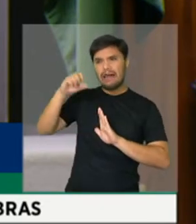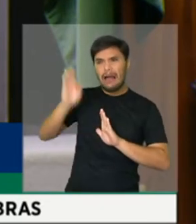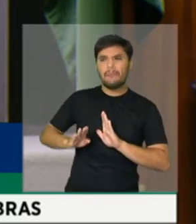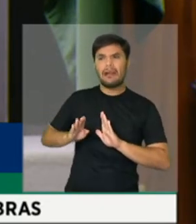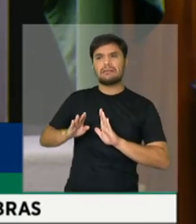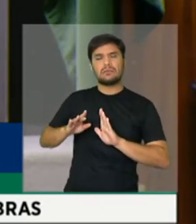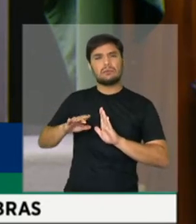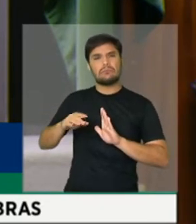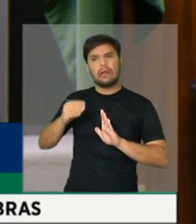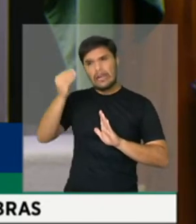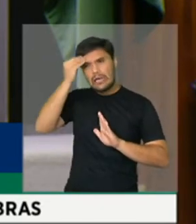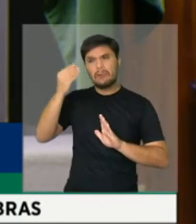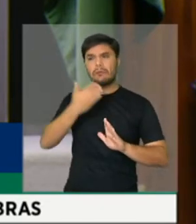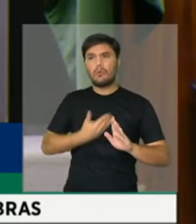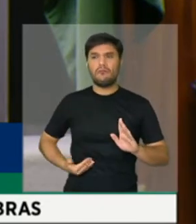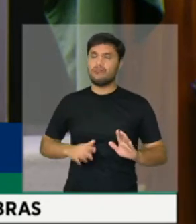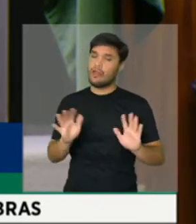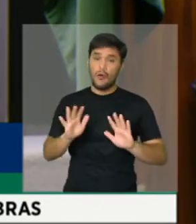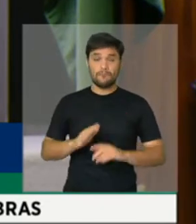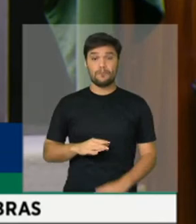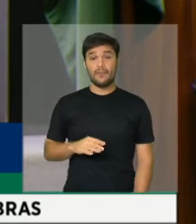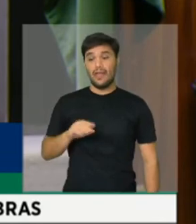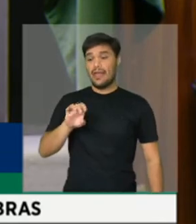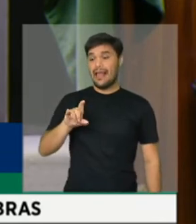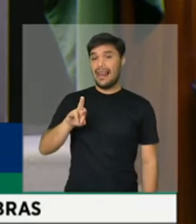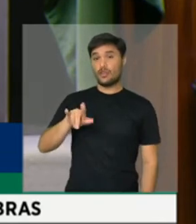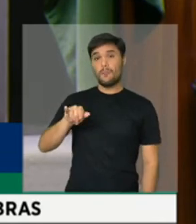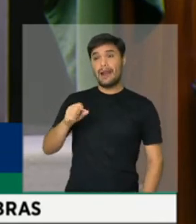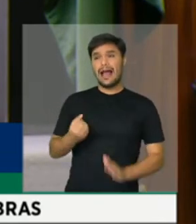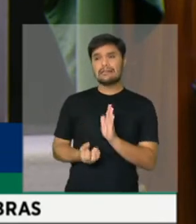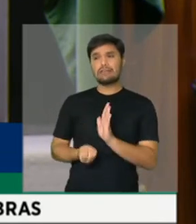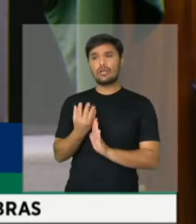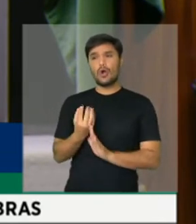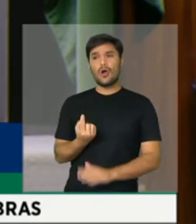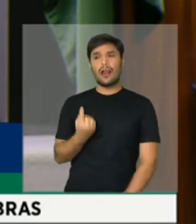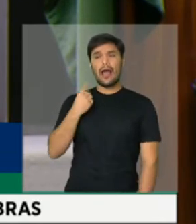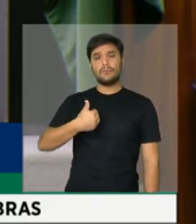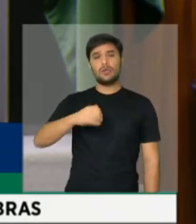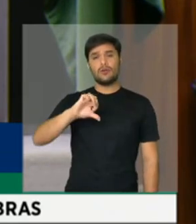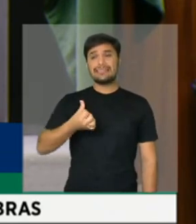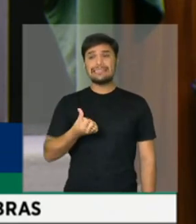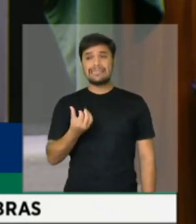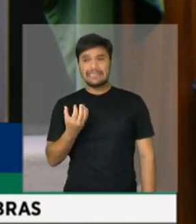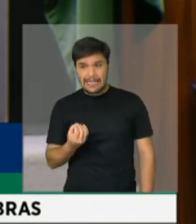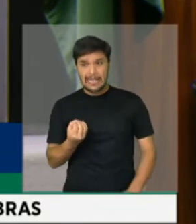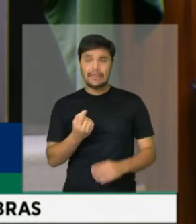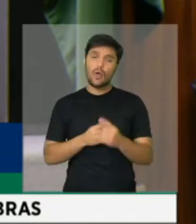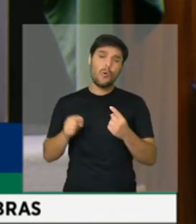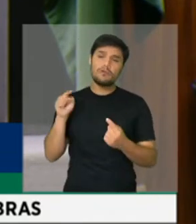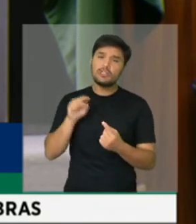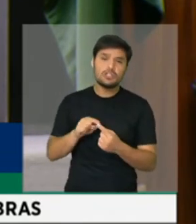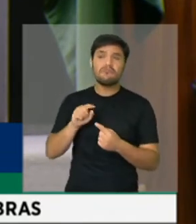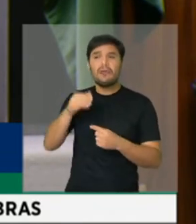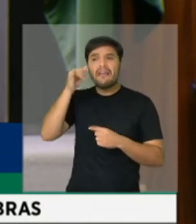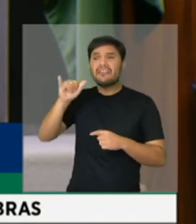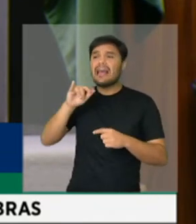DO ESTADO NA ECONOMIA COMECEM A OLHAR PORQUE É ISSO QUE NÓS PRECISAMOS AQUI NO BRASIL E PARAR DE CRIMINALIZAR O